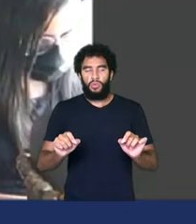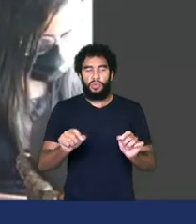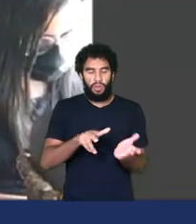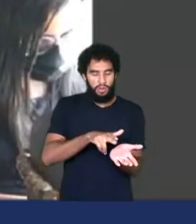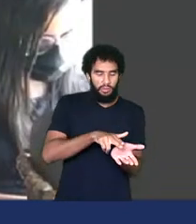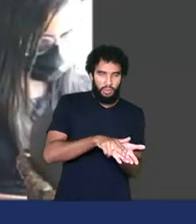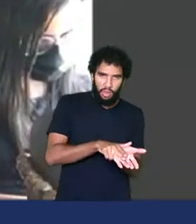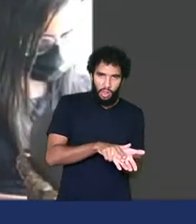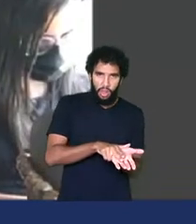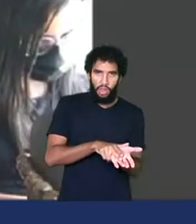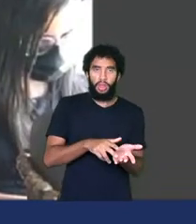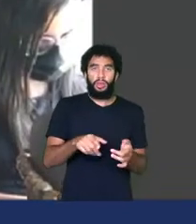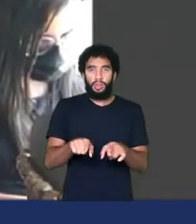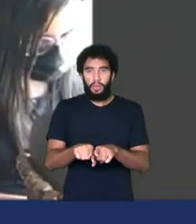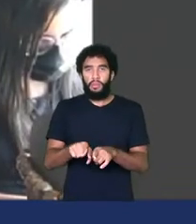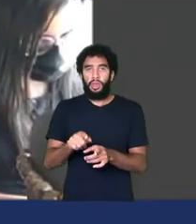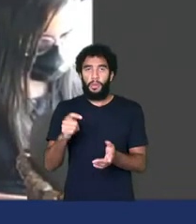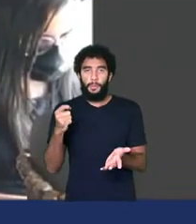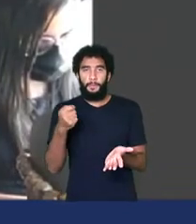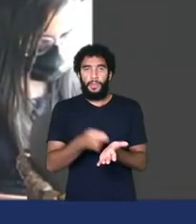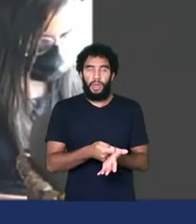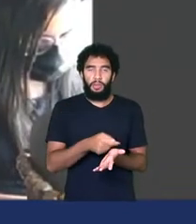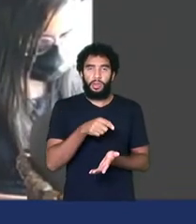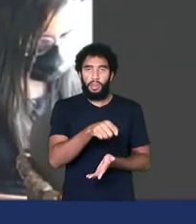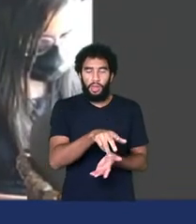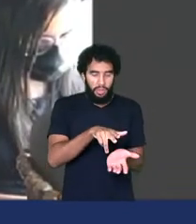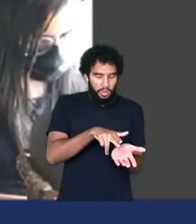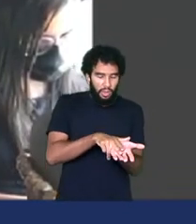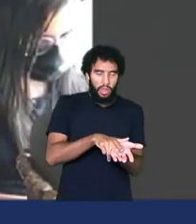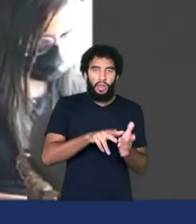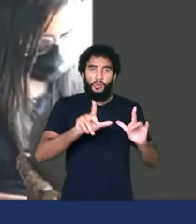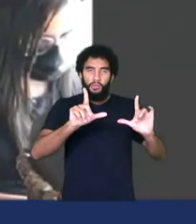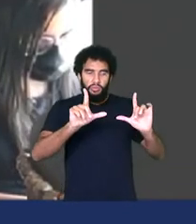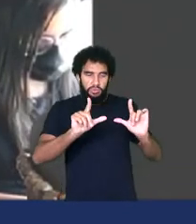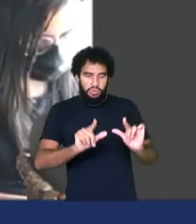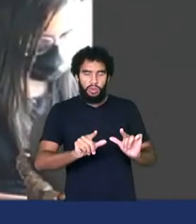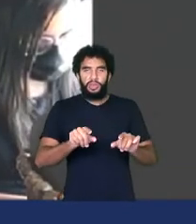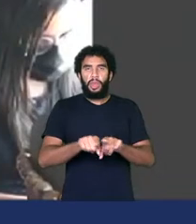VÃO REDUZIR O VALOR DO PAGAMENTO DOS LEITOS E O VALOR DA CONTRATUAL, OU SEJA, DO